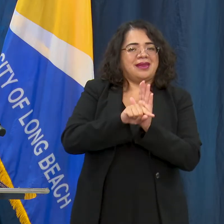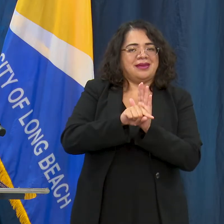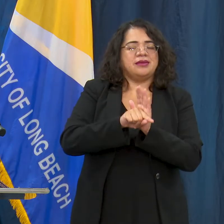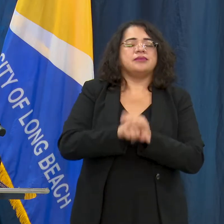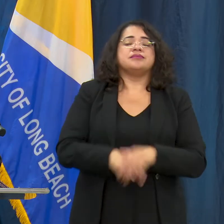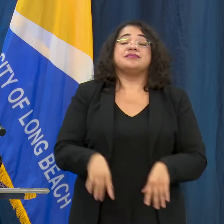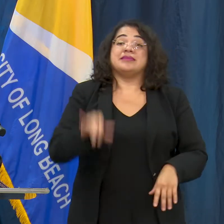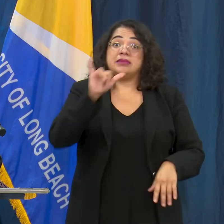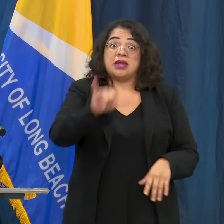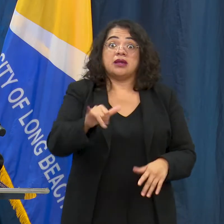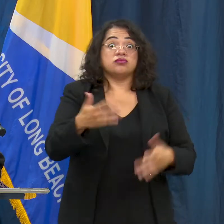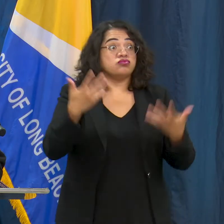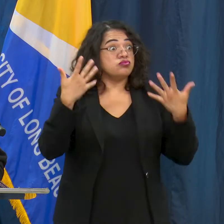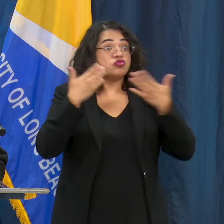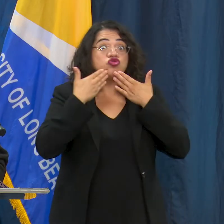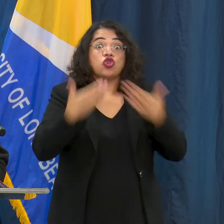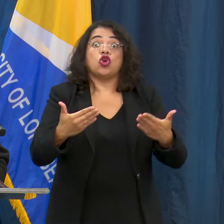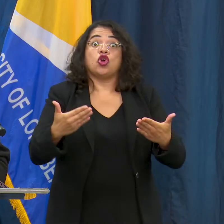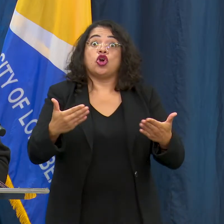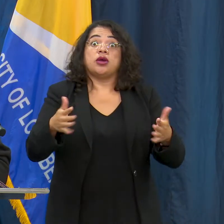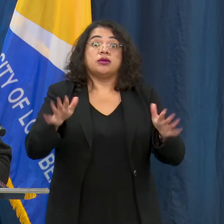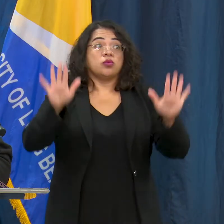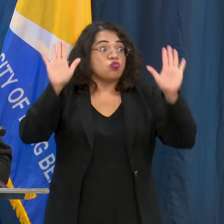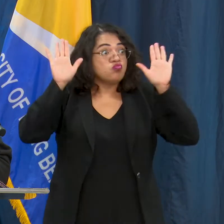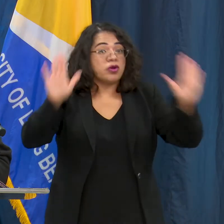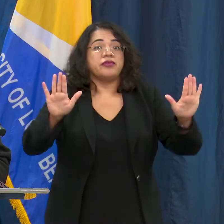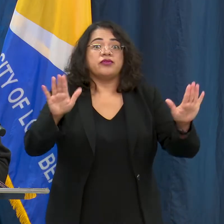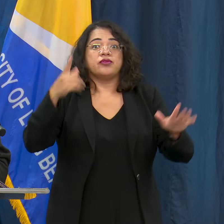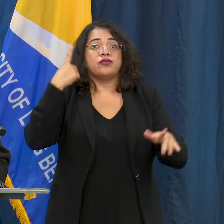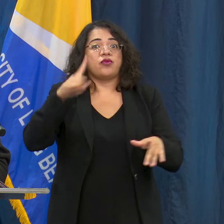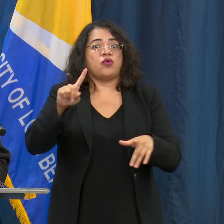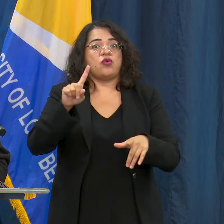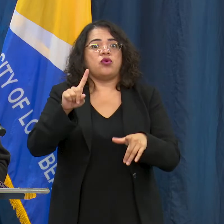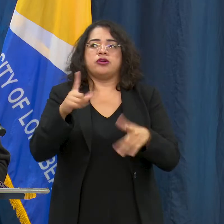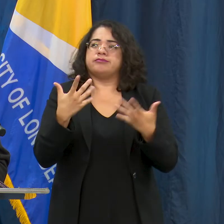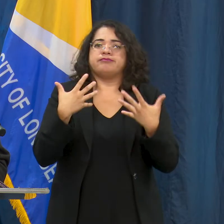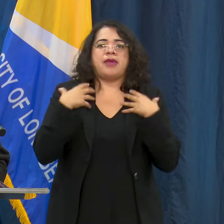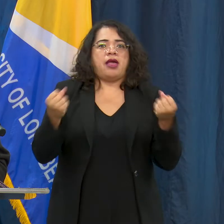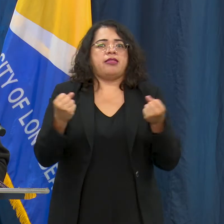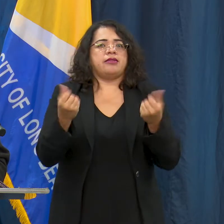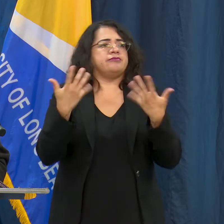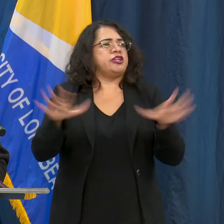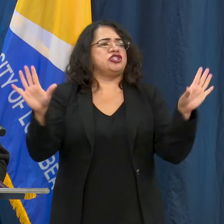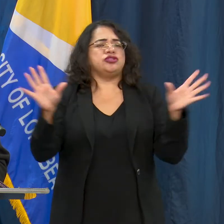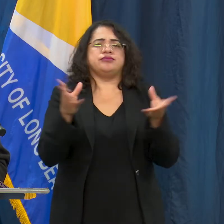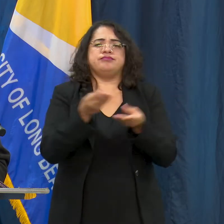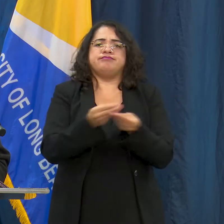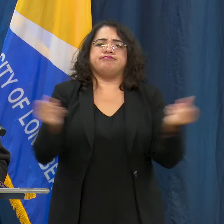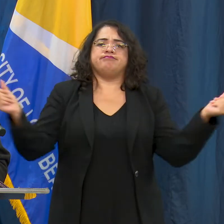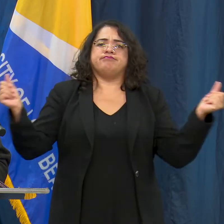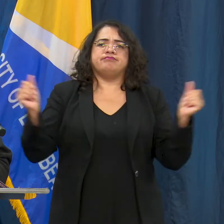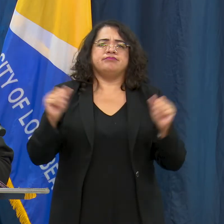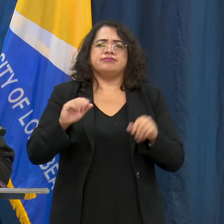noise in tika no Cindy kana orden de salud más seguro en su gar